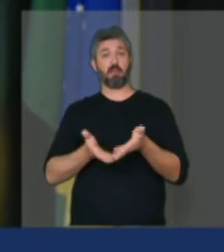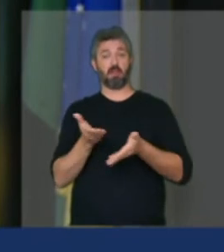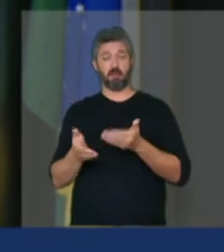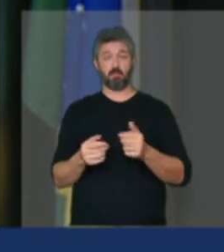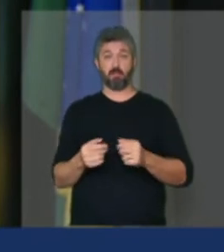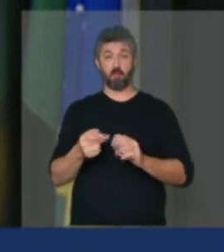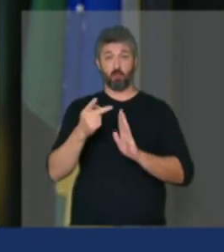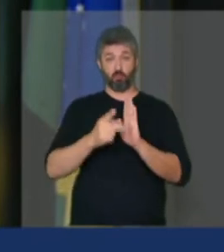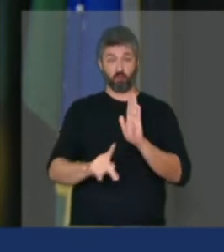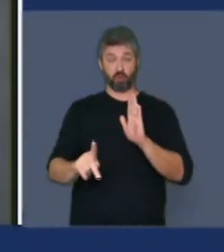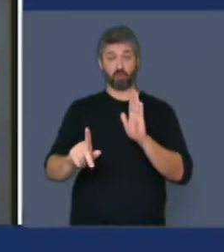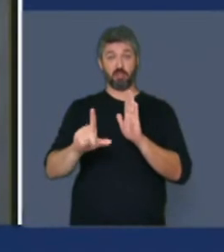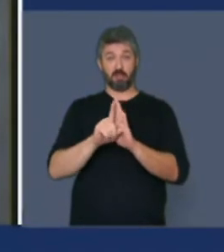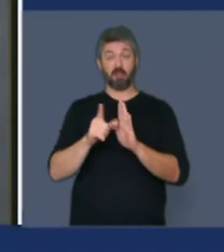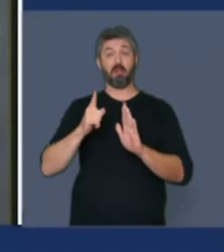SEGURIDADE SOCIAL E FAMÍLIA, COM COM O PARECER FAVORÁVEL